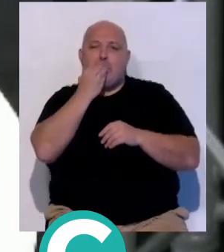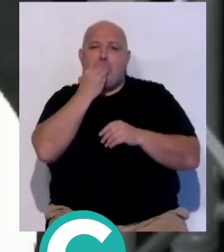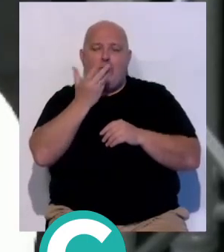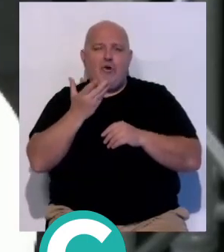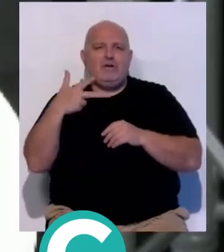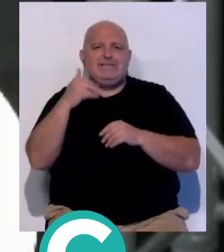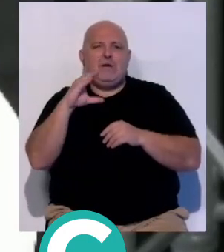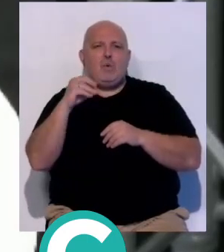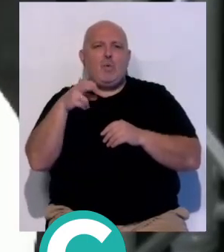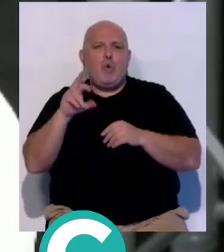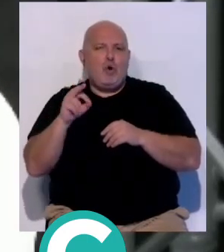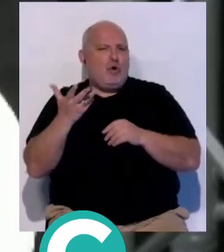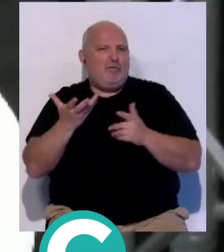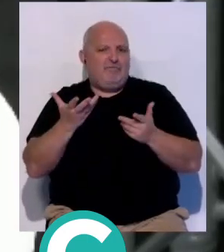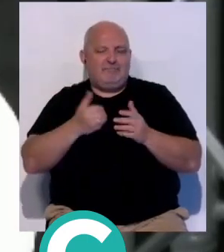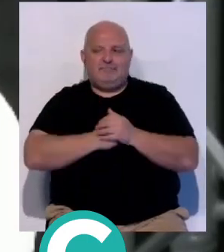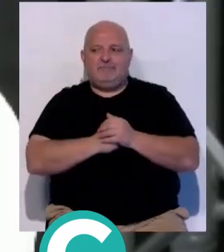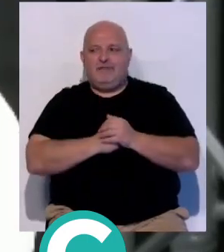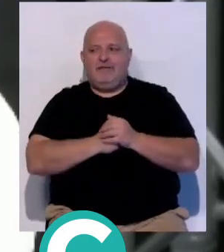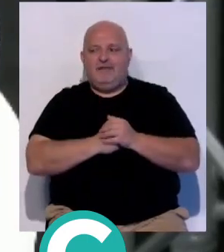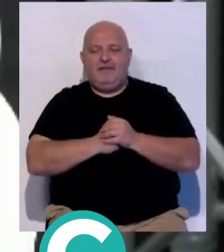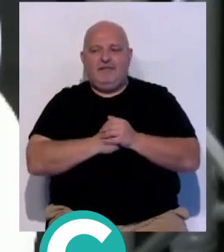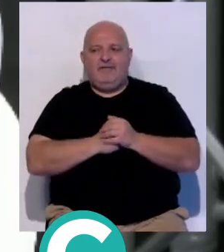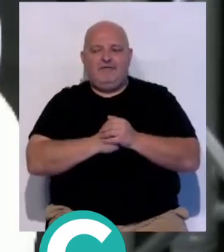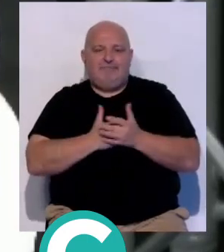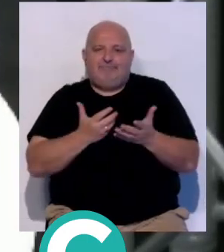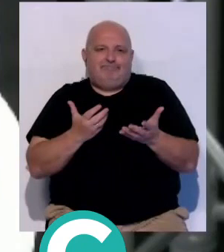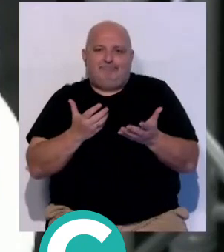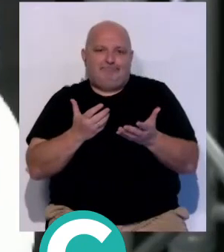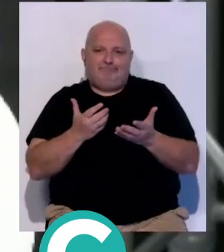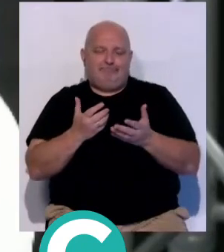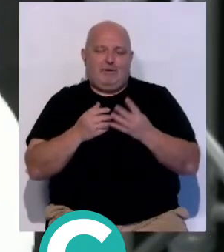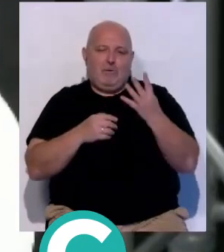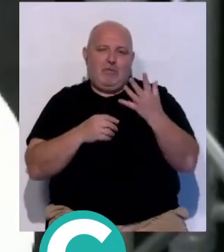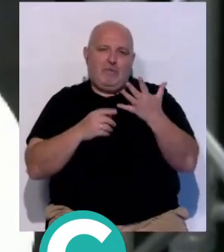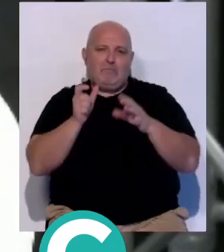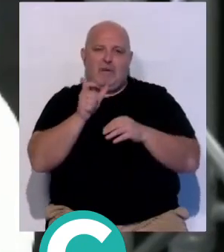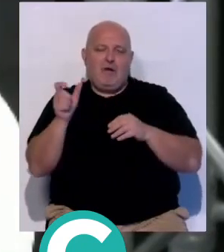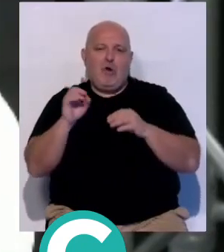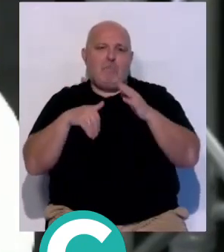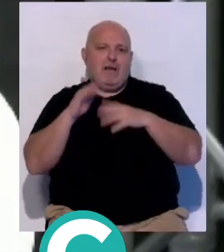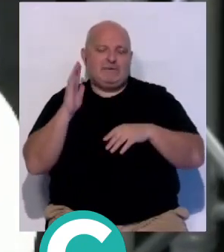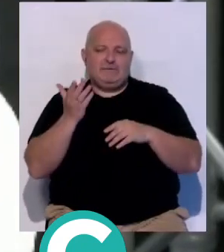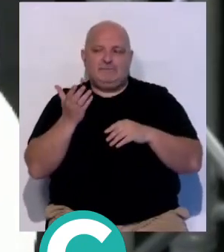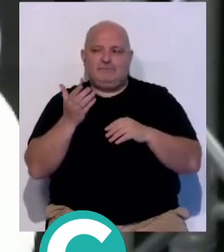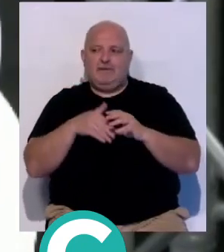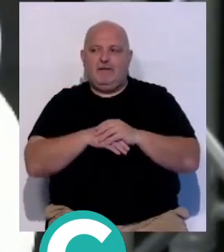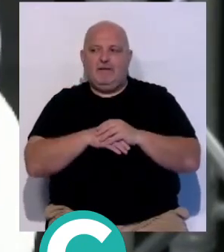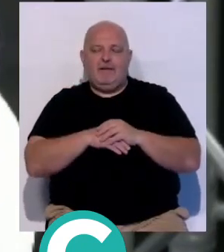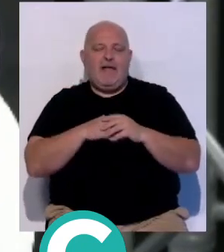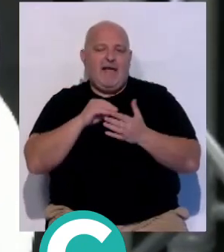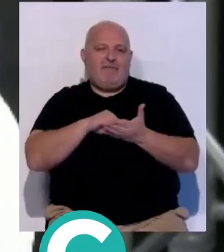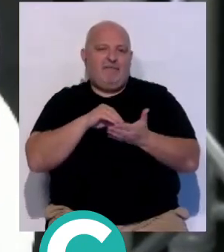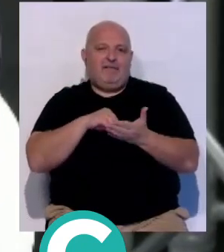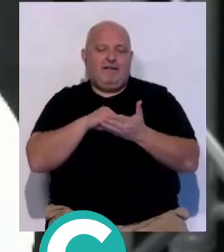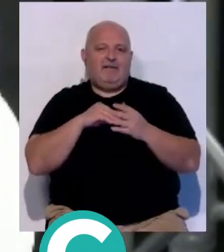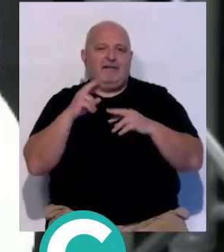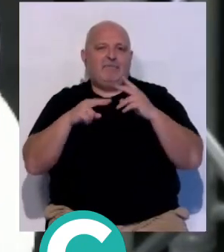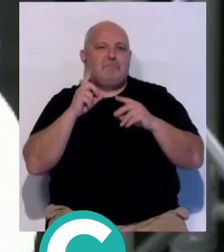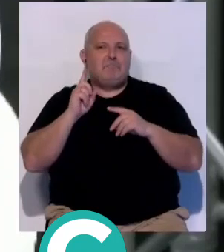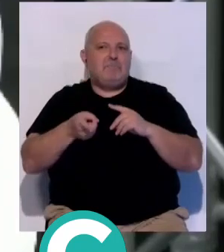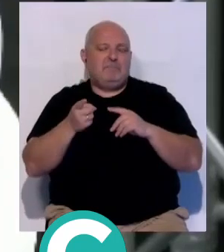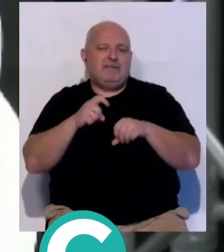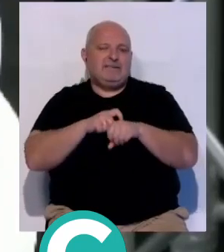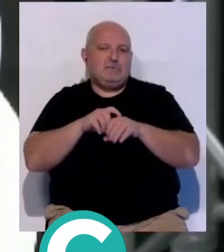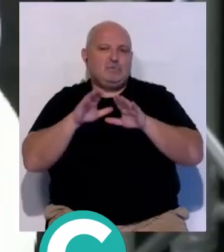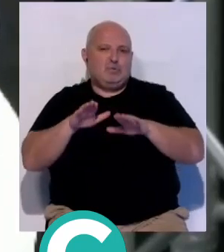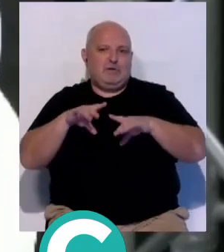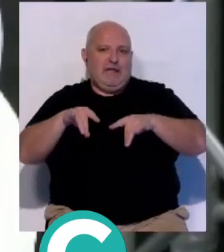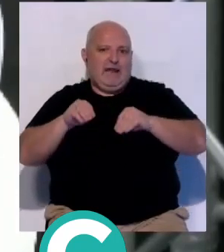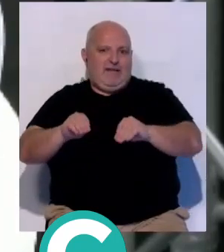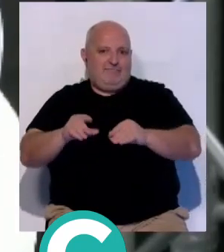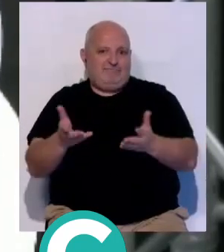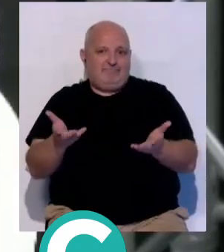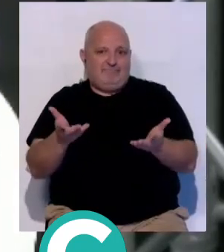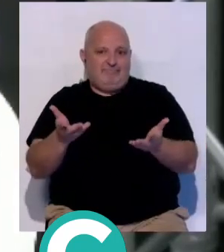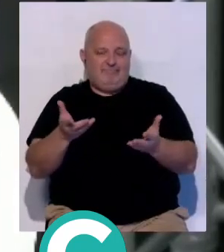O sea que muchas veces hablamos en función del sitio donde estamos y incluso siendo de Madrid